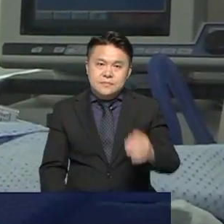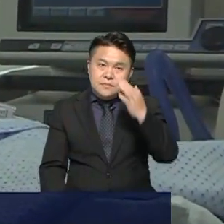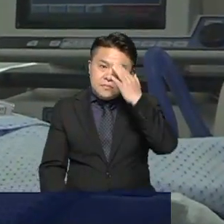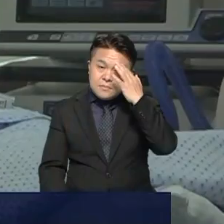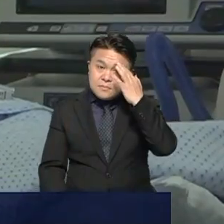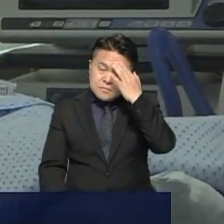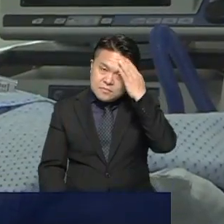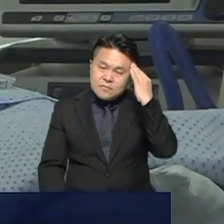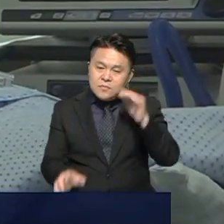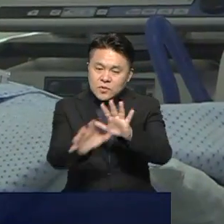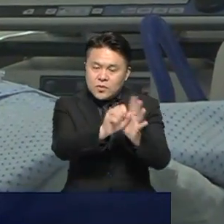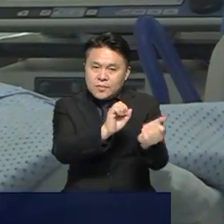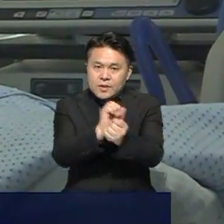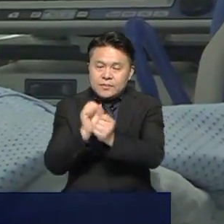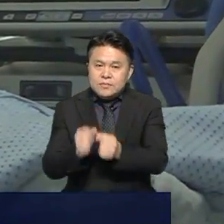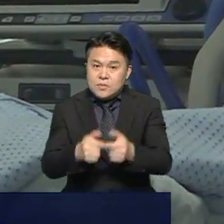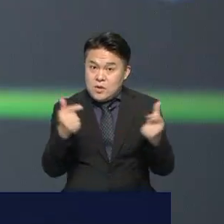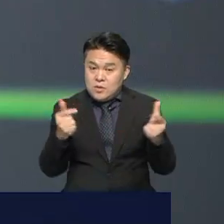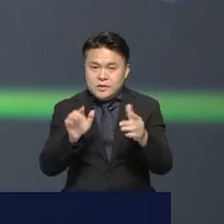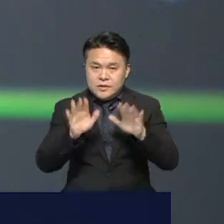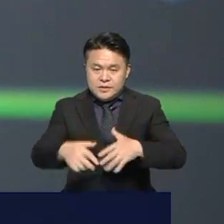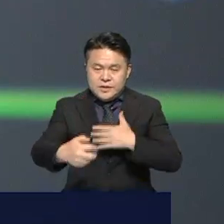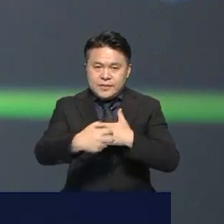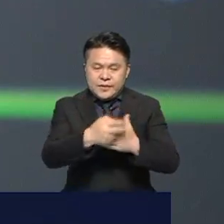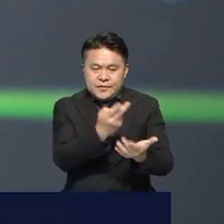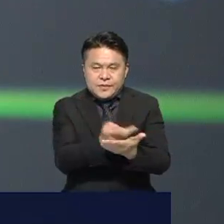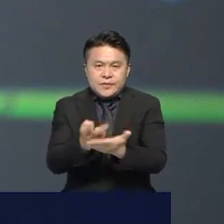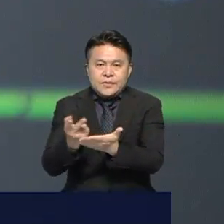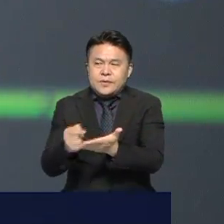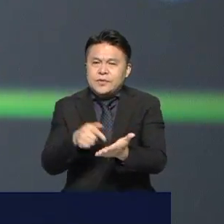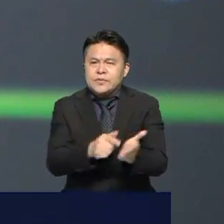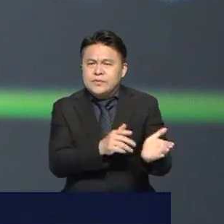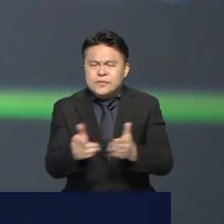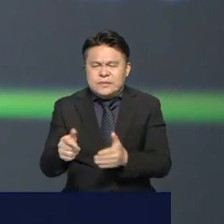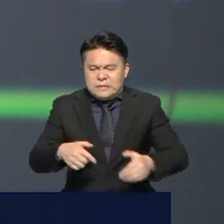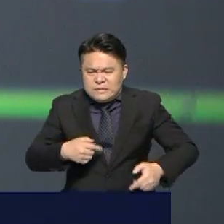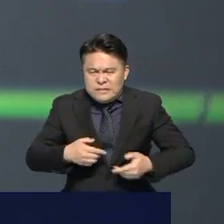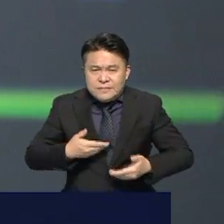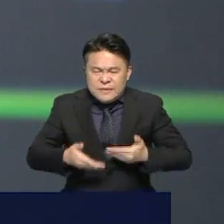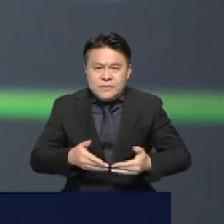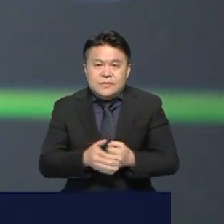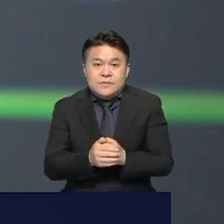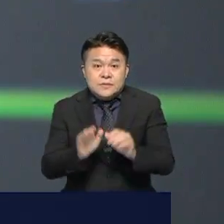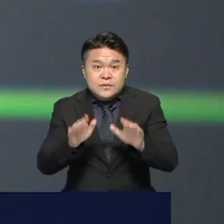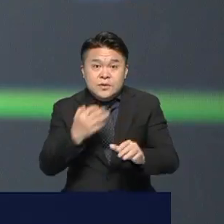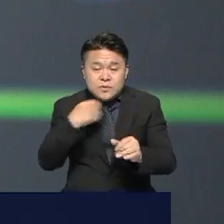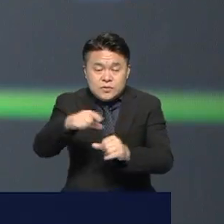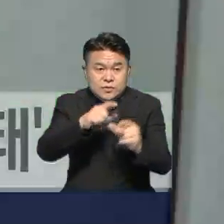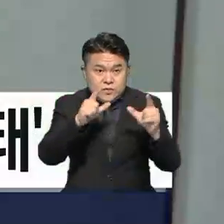잃었습니다. 코로나 확진자가 급증하면서 병상 확보에도 비상이 걸렸습니다. 수도권 중환자 병상은 85.4%가 가동되고